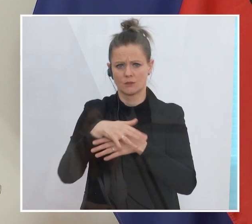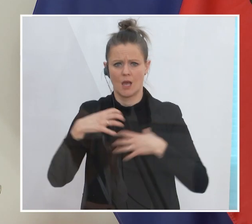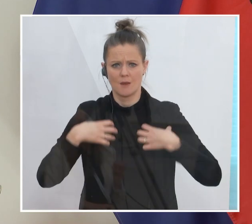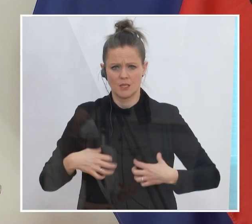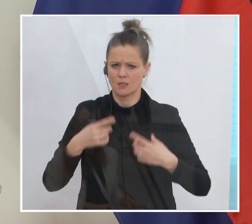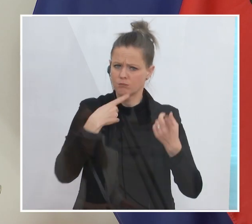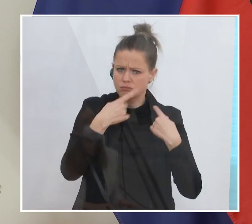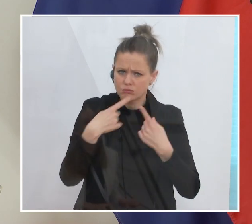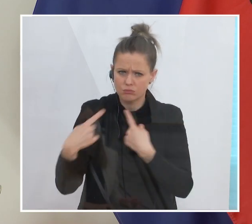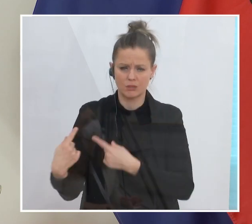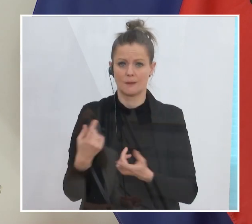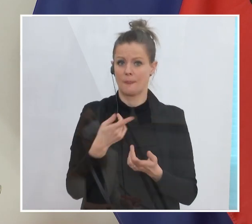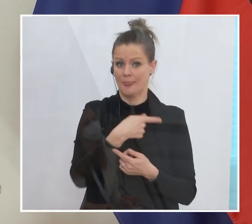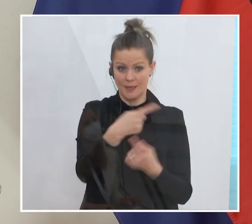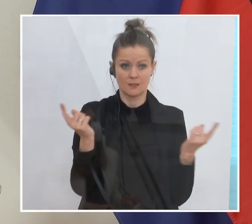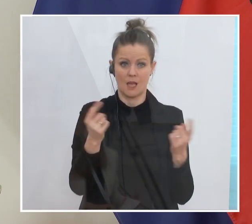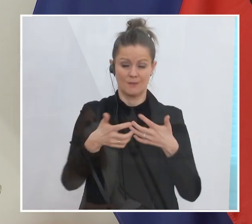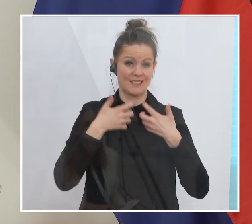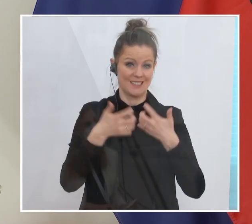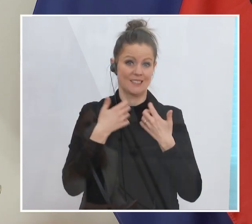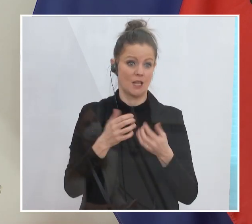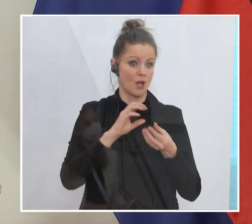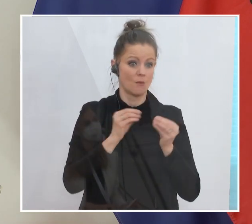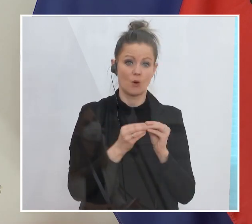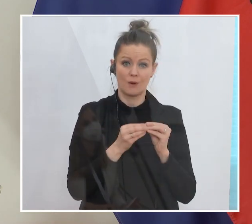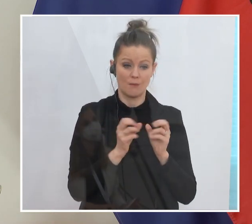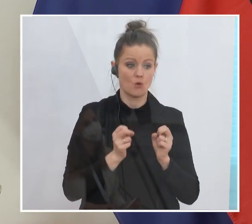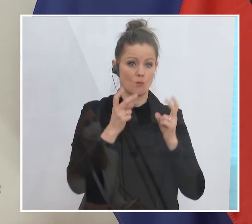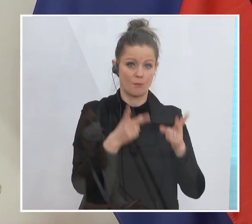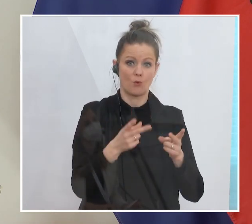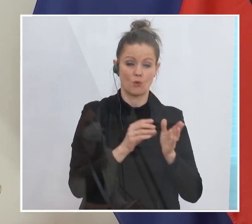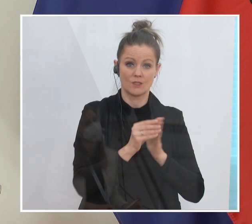vielfach einfach auch erzählen, dass das Problem nicht die Überbrückungsfinanzierung der ÖHT ist